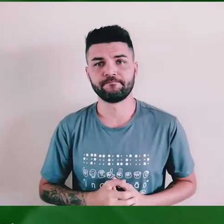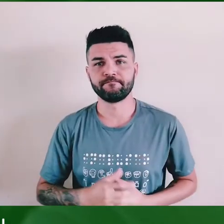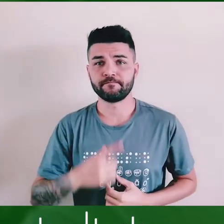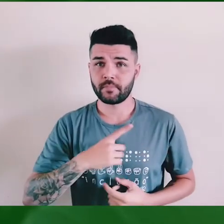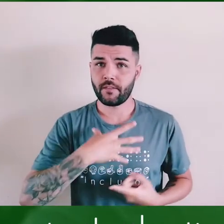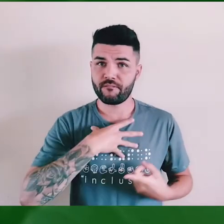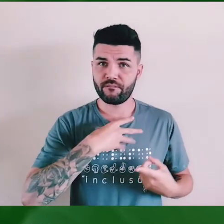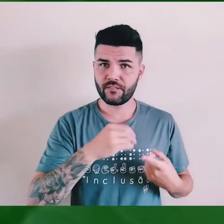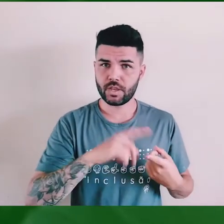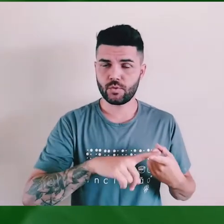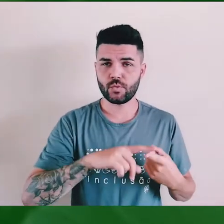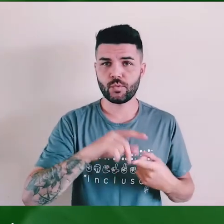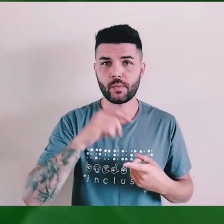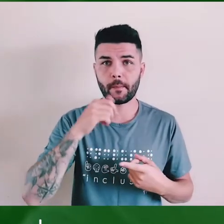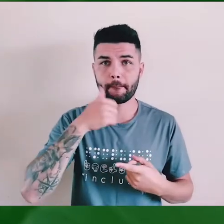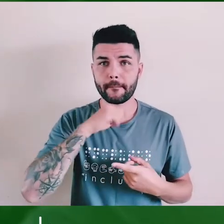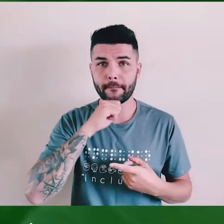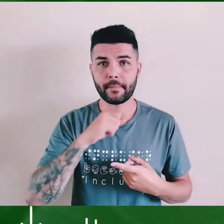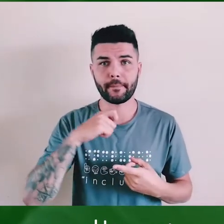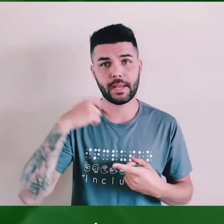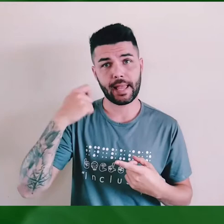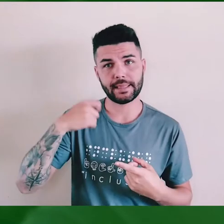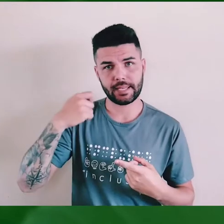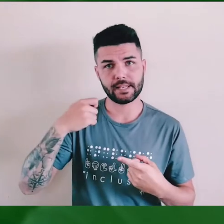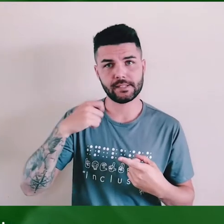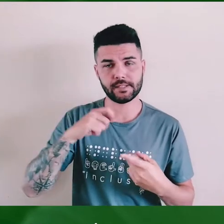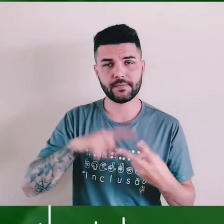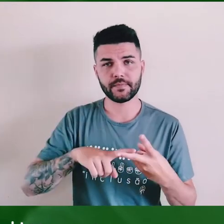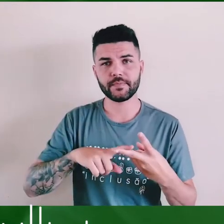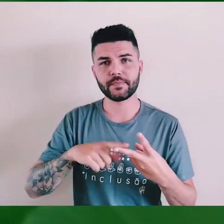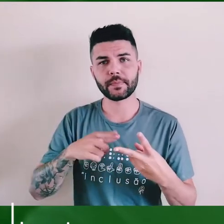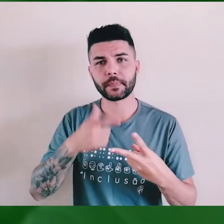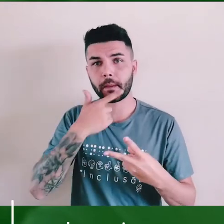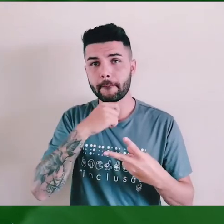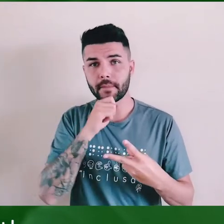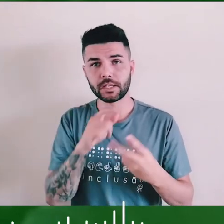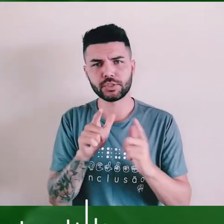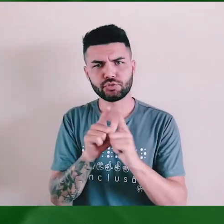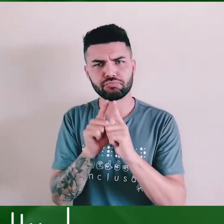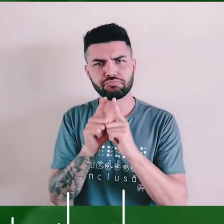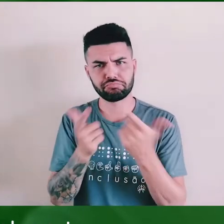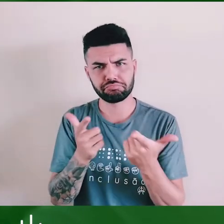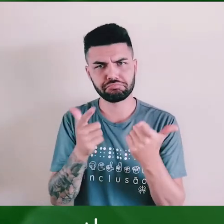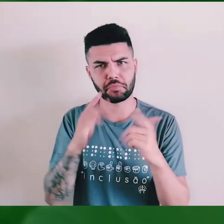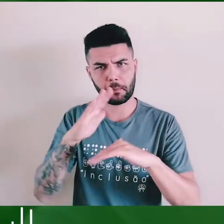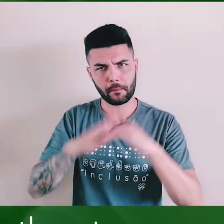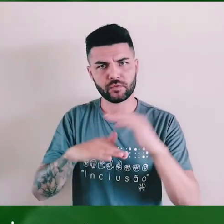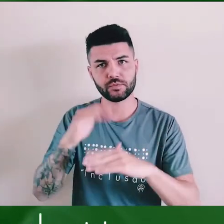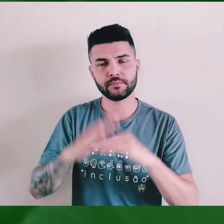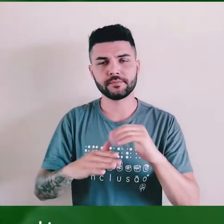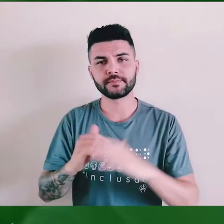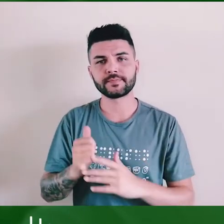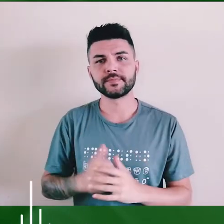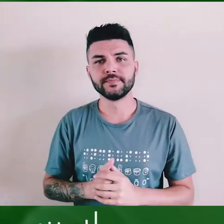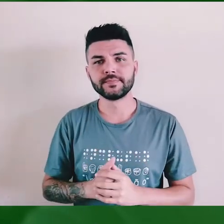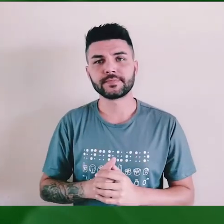de uma atriz e de um jornalista e carrego de legado deles algumas coisas. A primeira